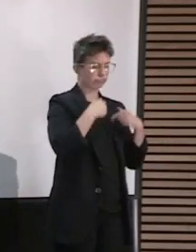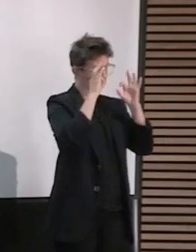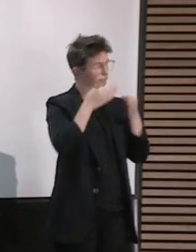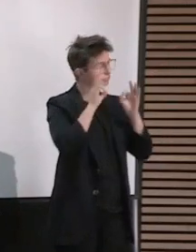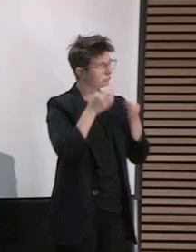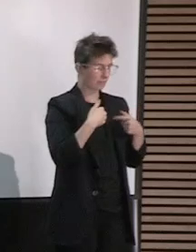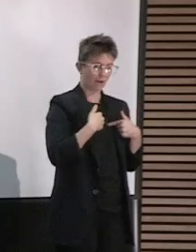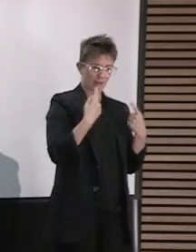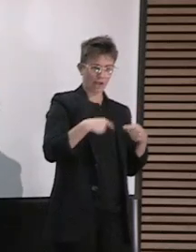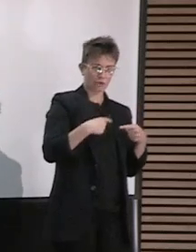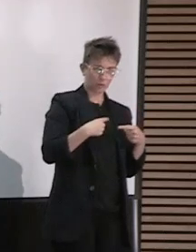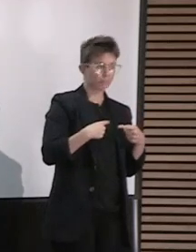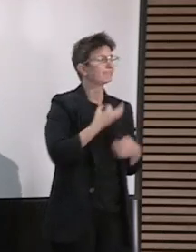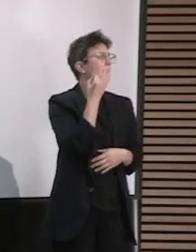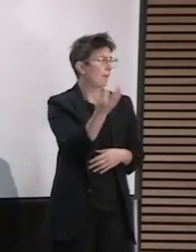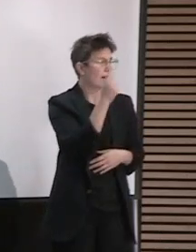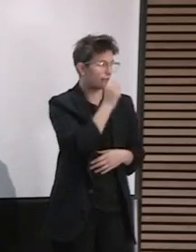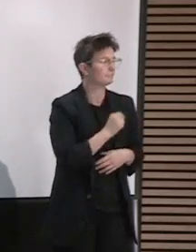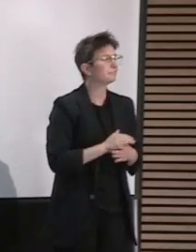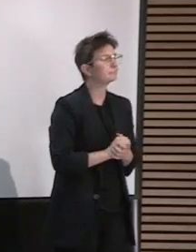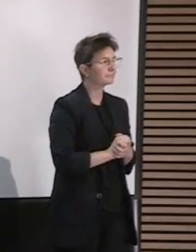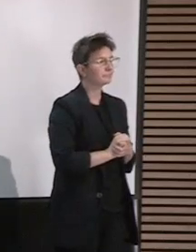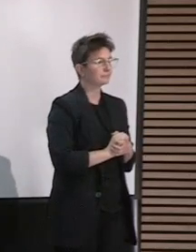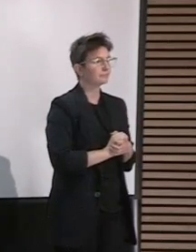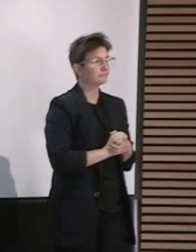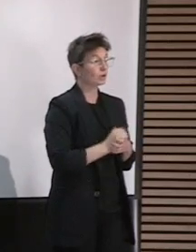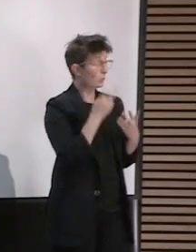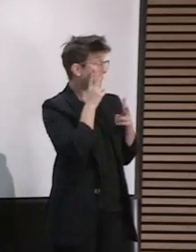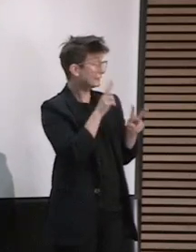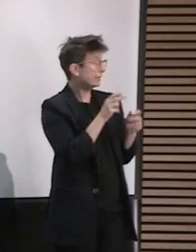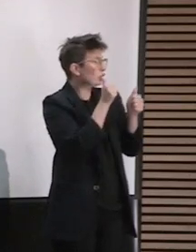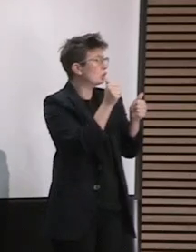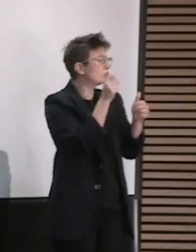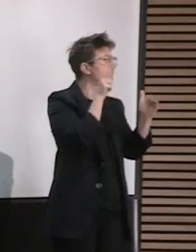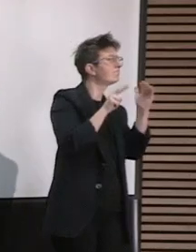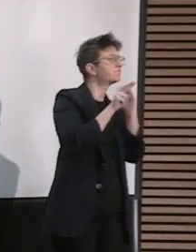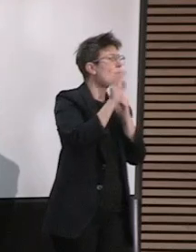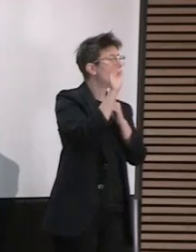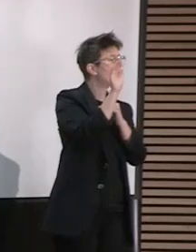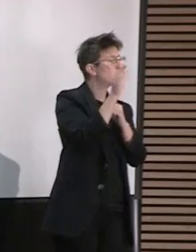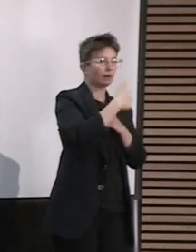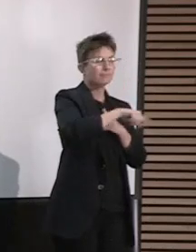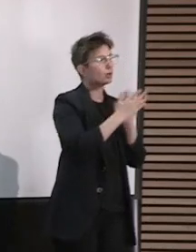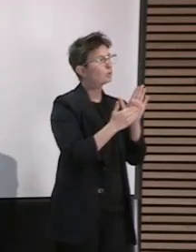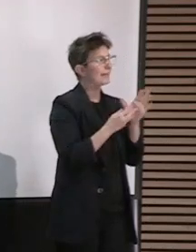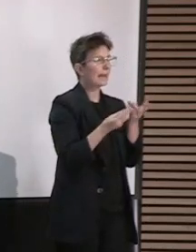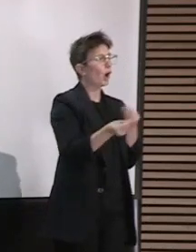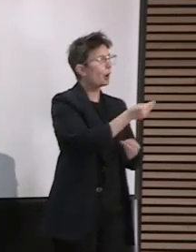hou e rua-wiki utu. Ka tuwhera